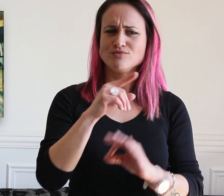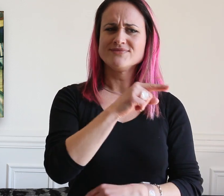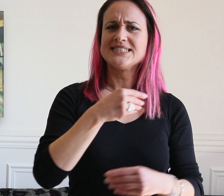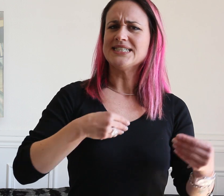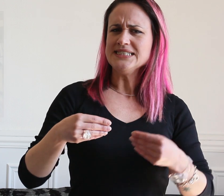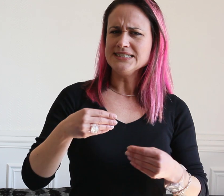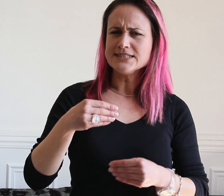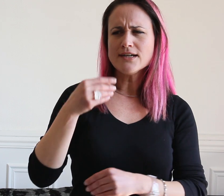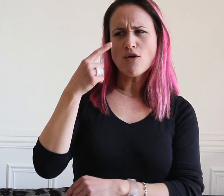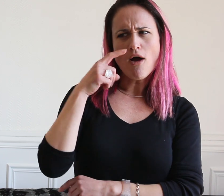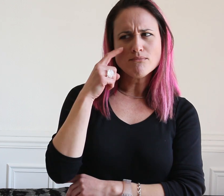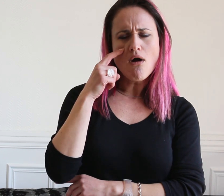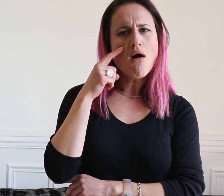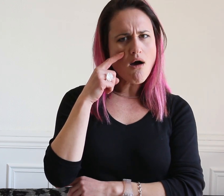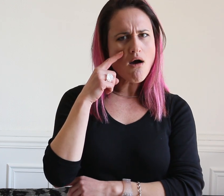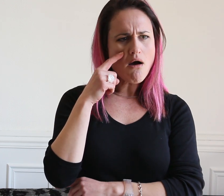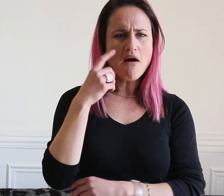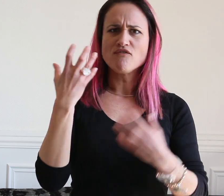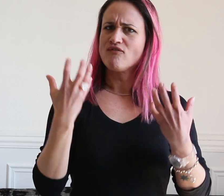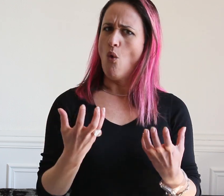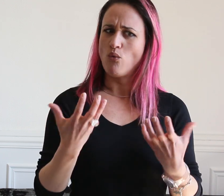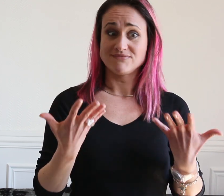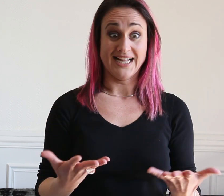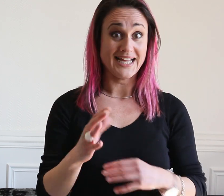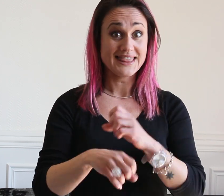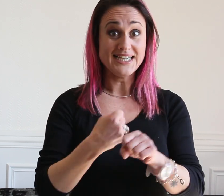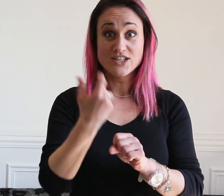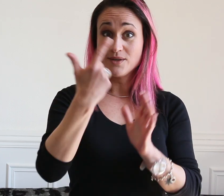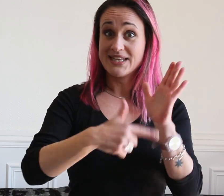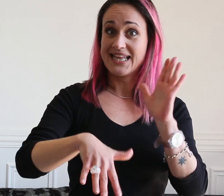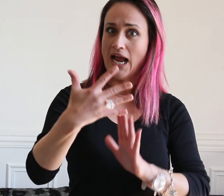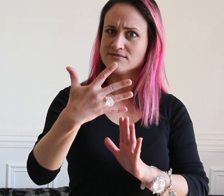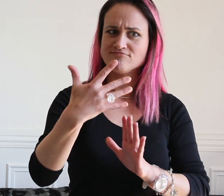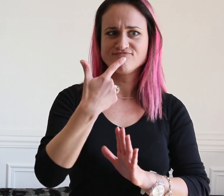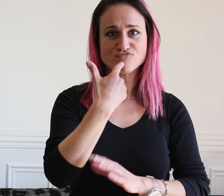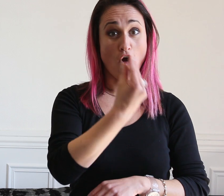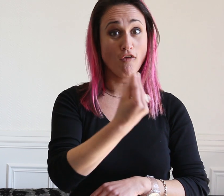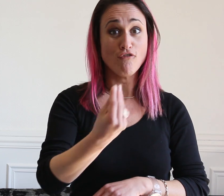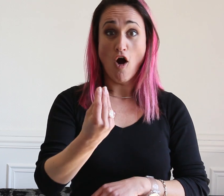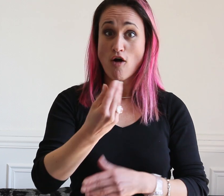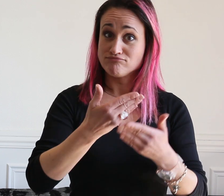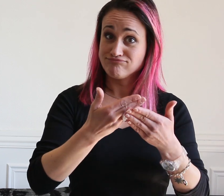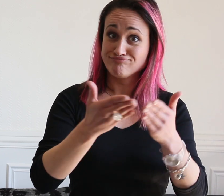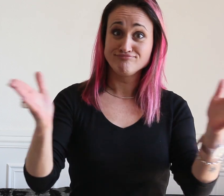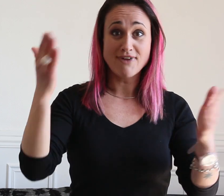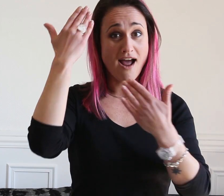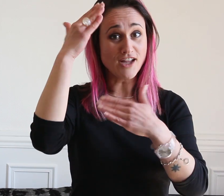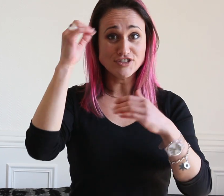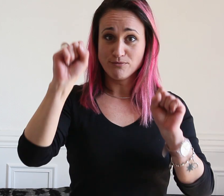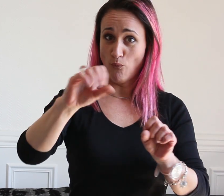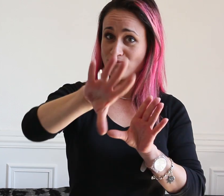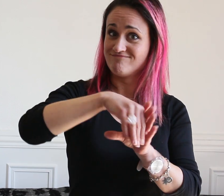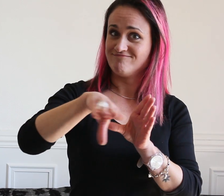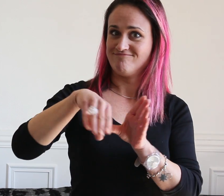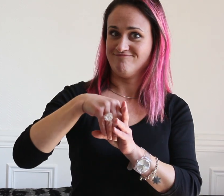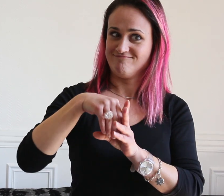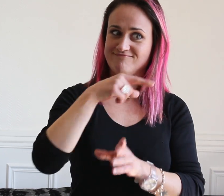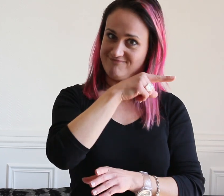Et là cette année en 2015, la directrice Stacy a l'idée de faire venir les jeunes étrangers.